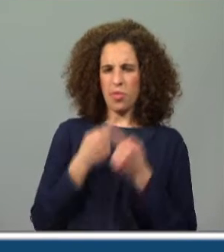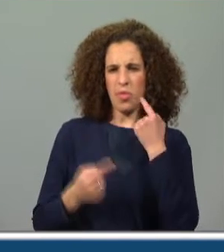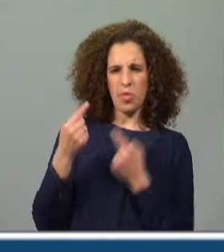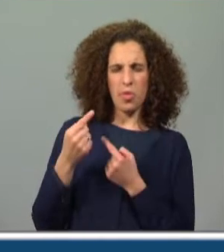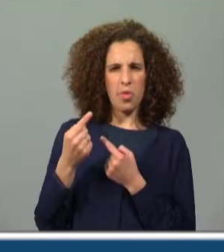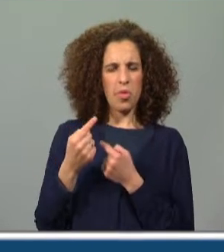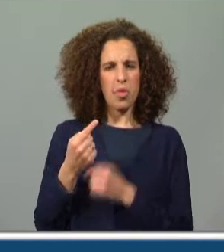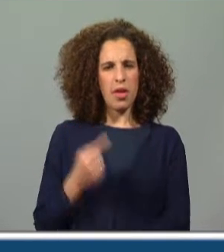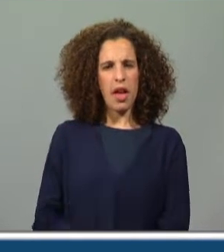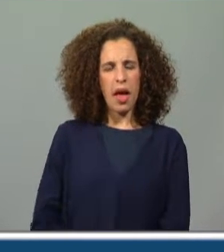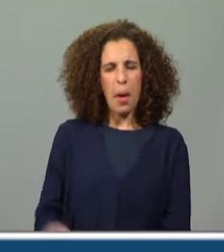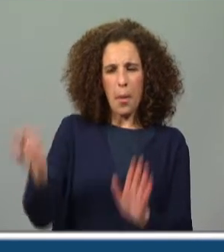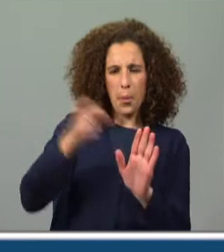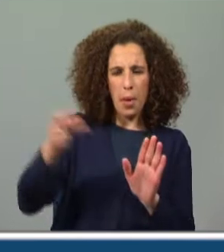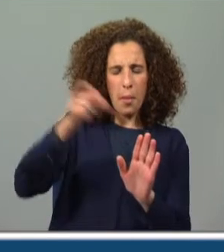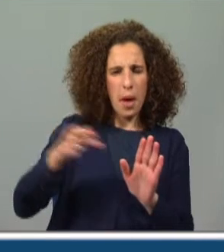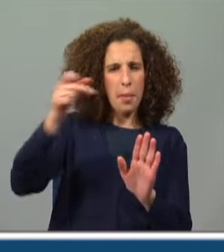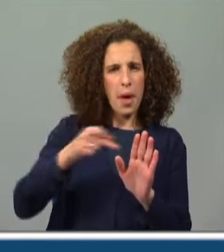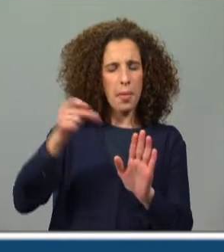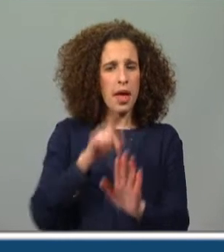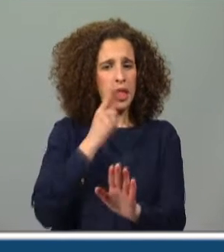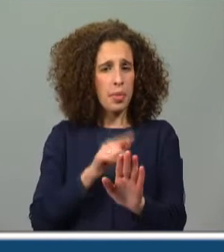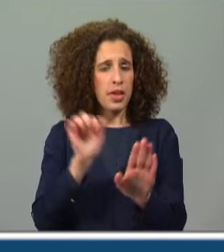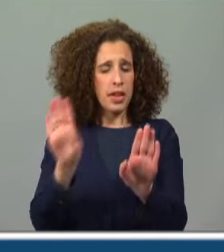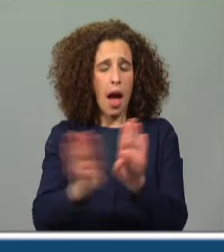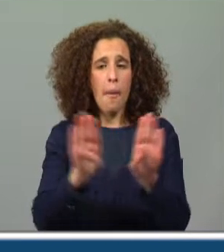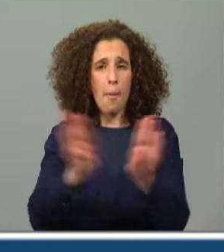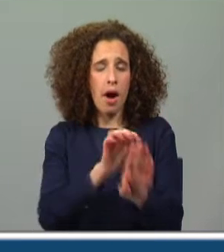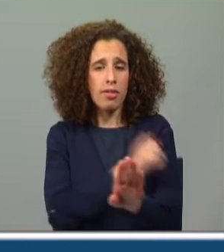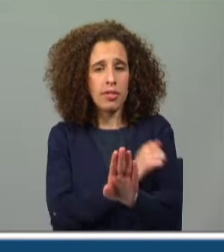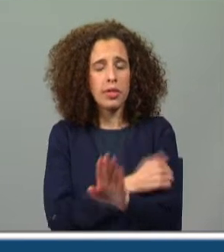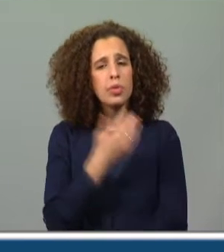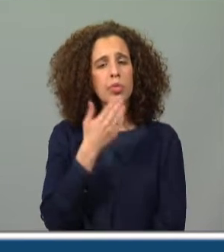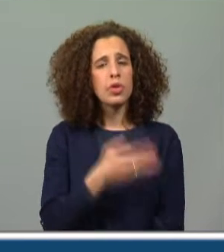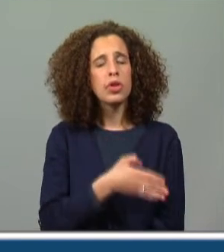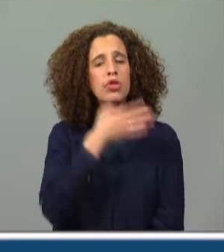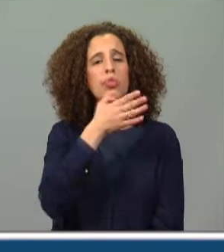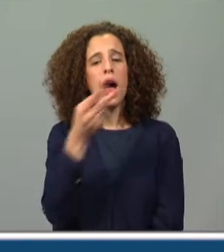muda e diária daquela menina a porta de sua casa pediu explicações a nós duas 每天都在變，那個女孩的門你家要求我們倆解釋